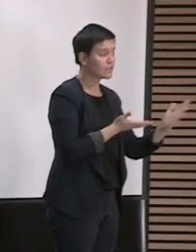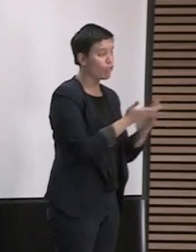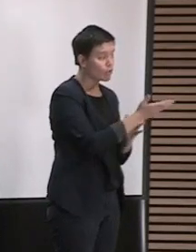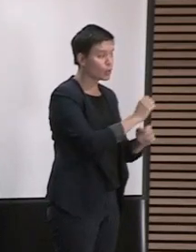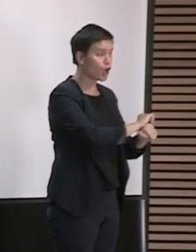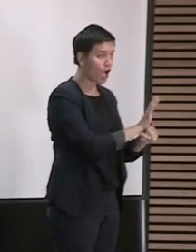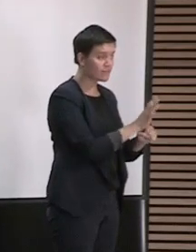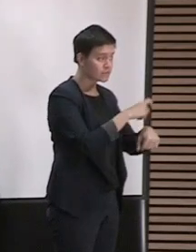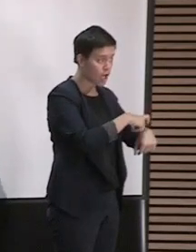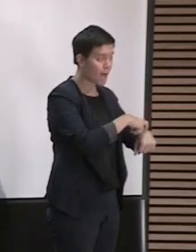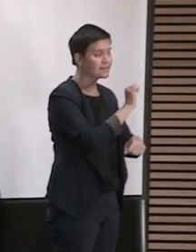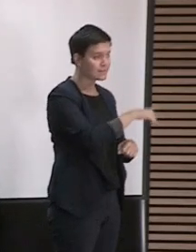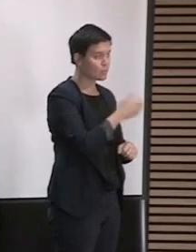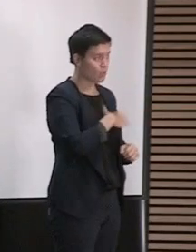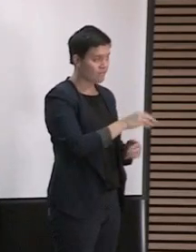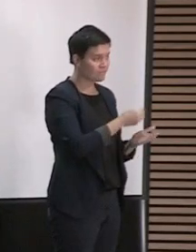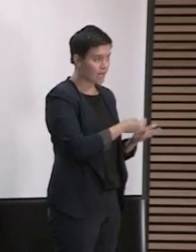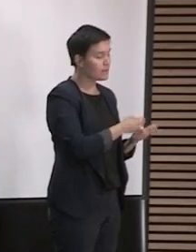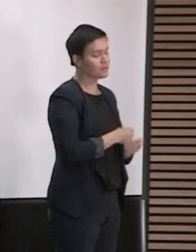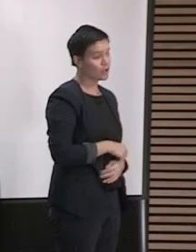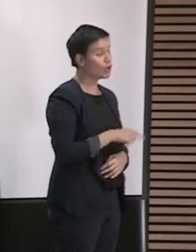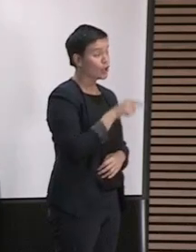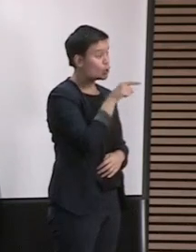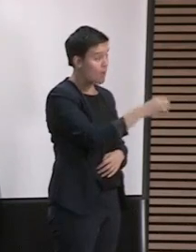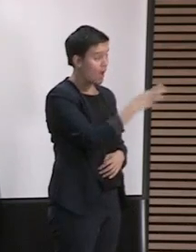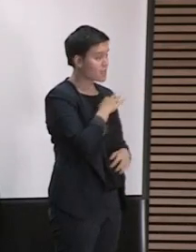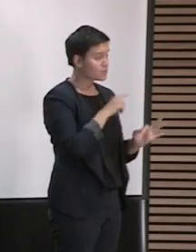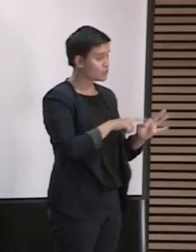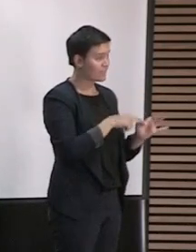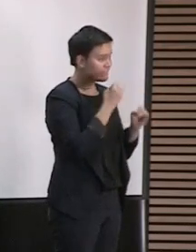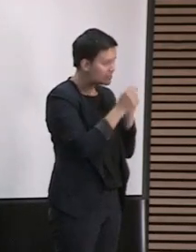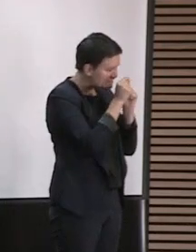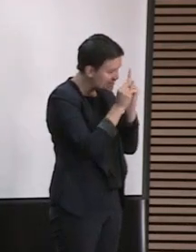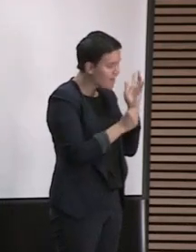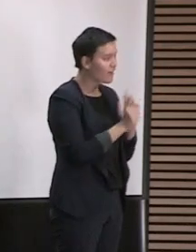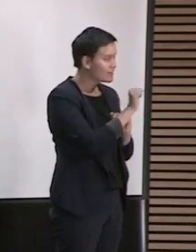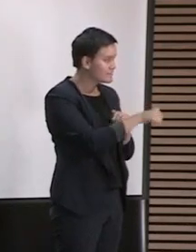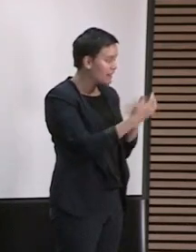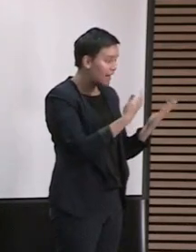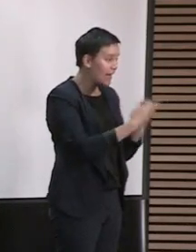He tohu mo te horopaki, Jason. He aha i utua